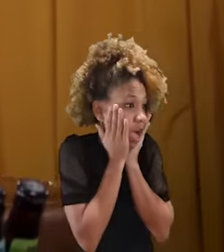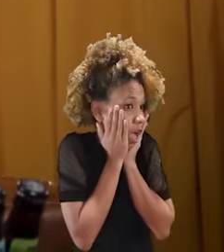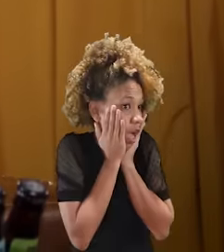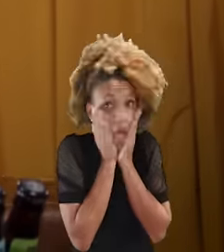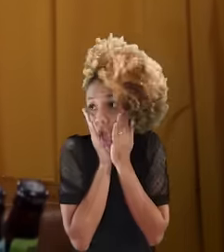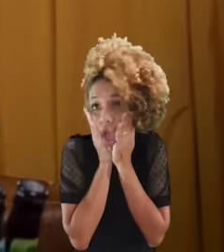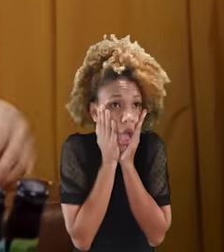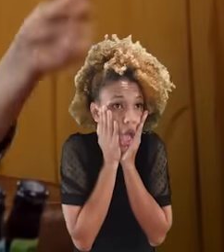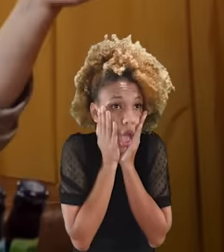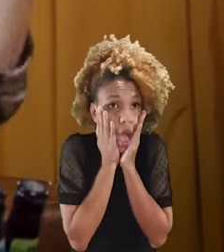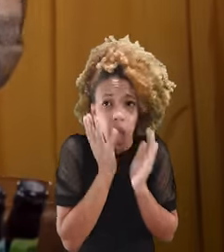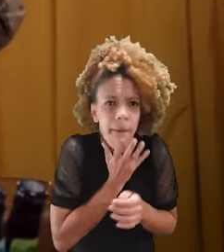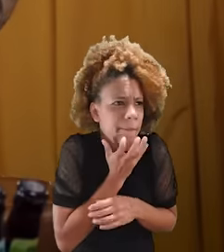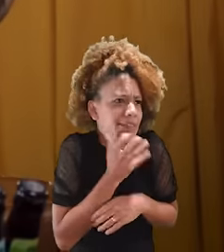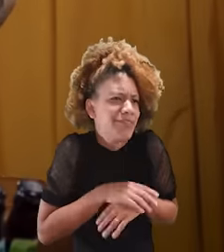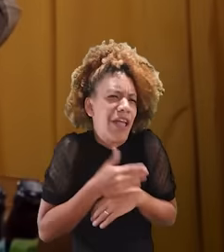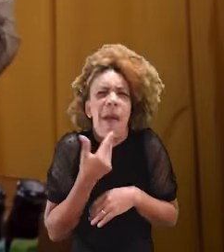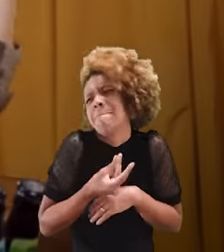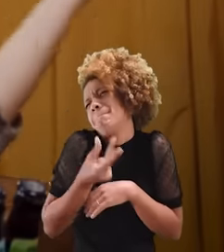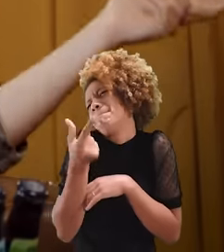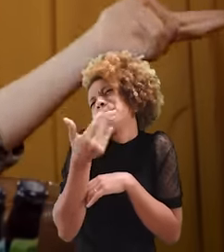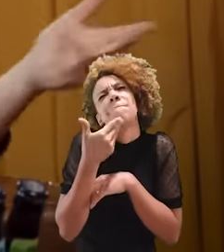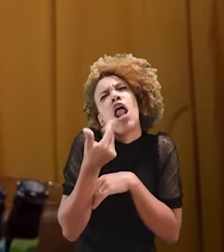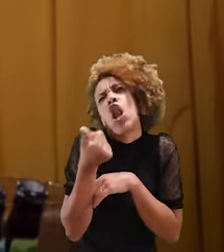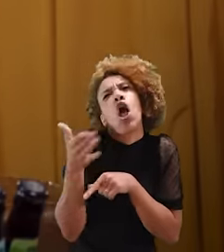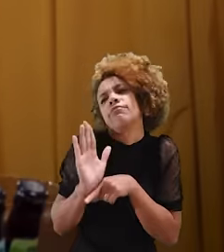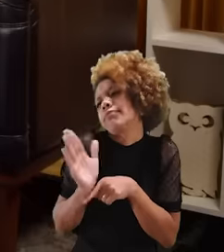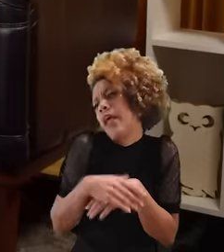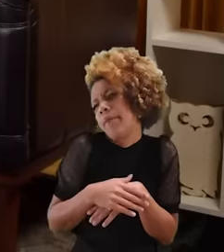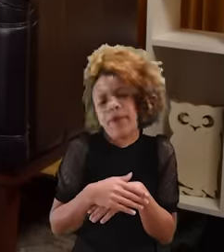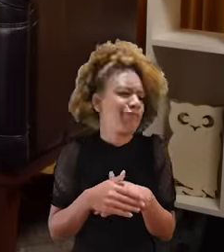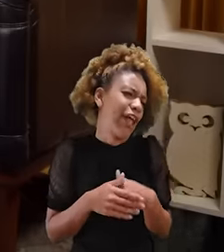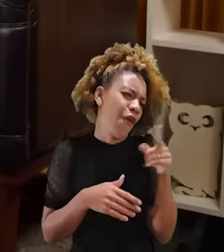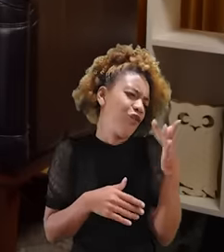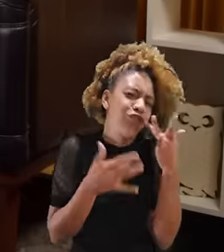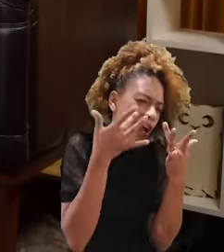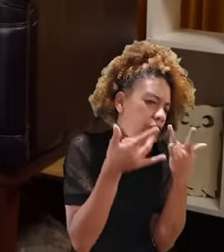completamente apaixonada falou muito melhor que cinema é real eu te dou toda a razão eu